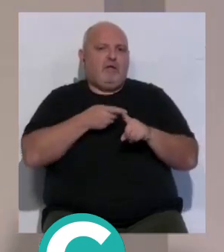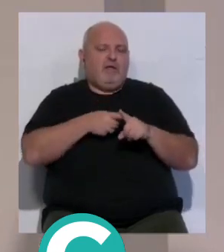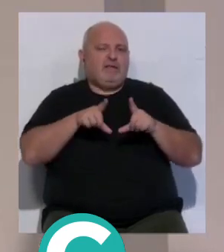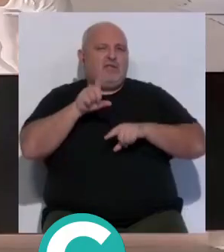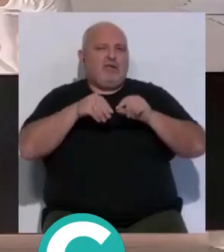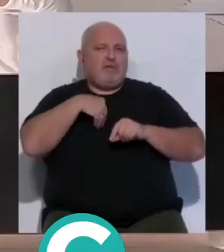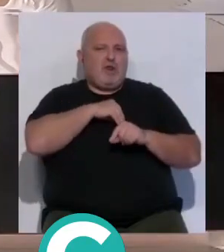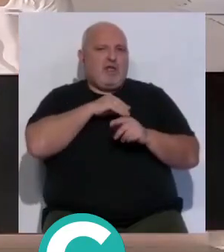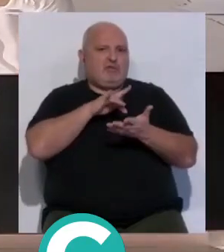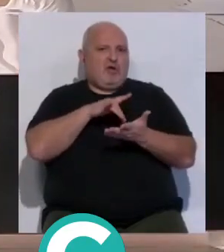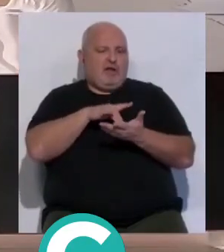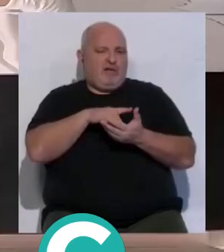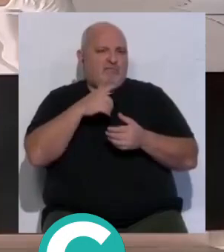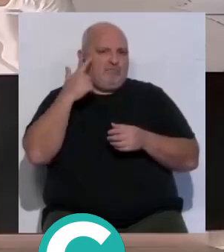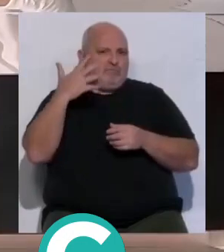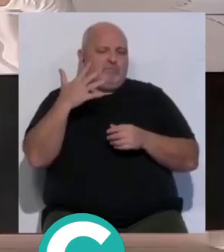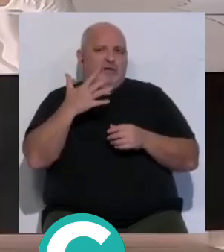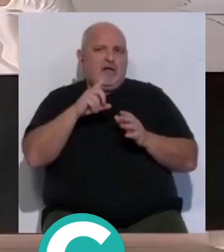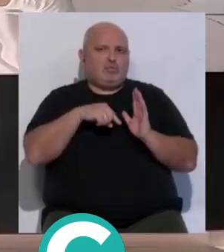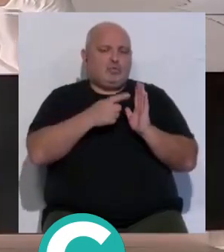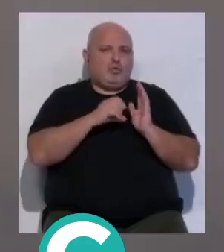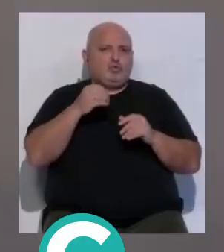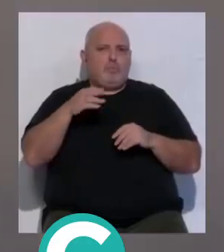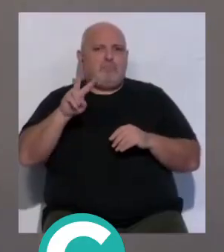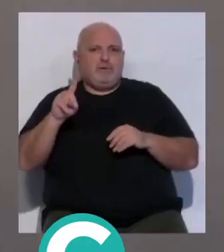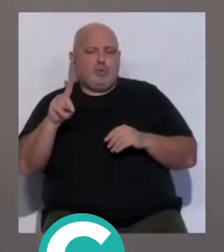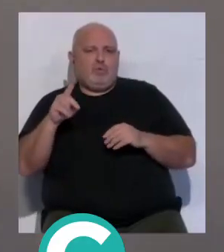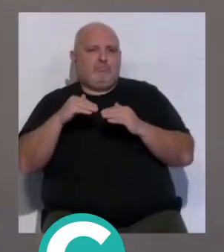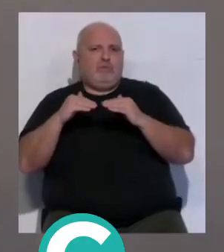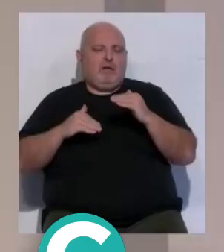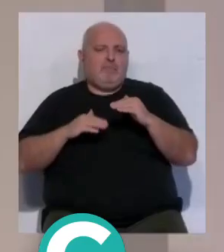española no solo absoluta sino también la sub-21 y escalaciones inferiores para para